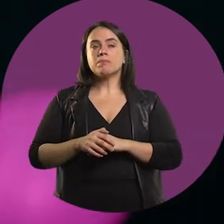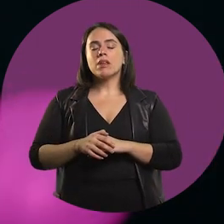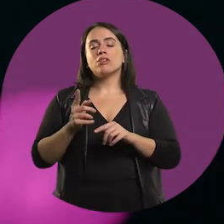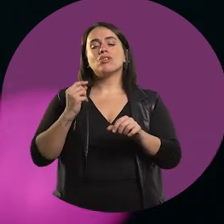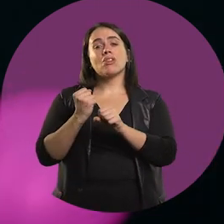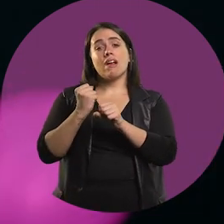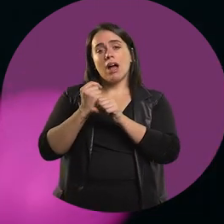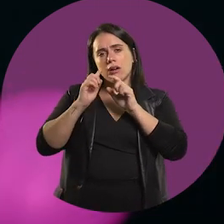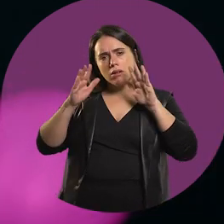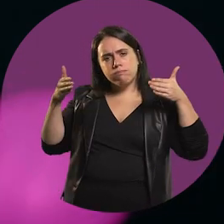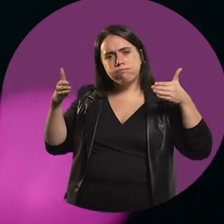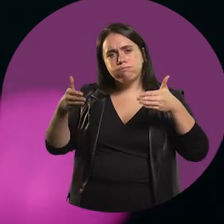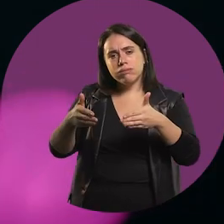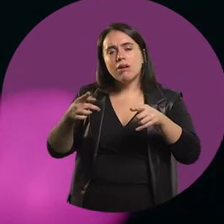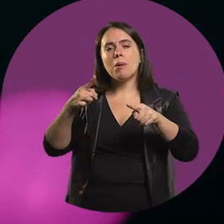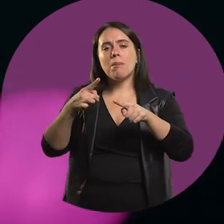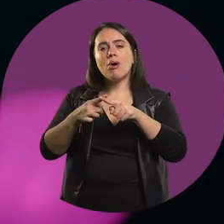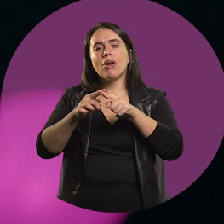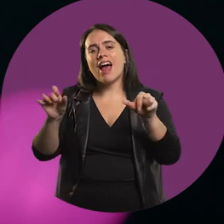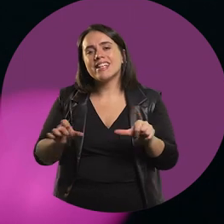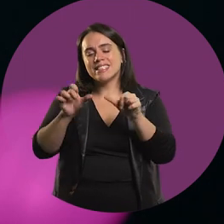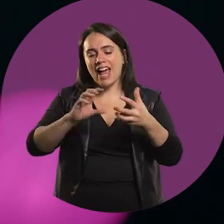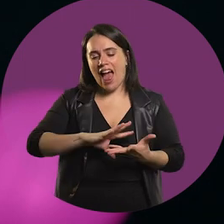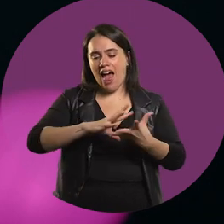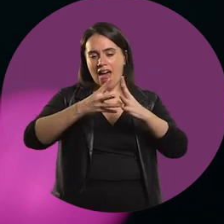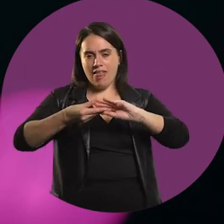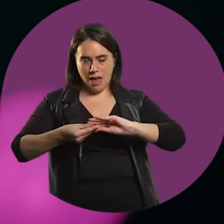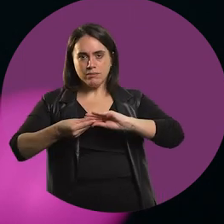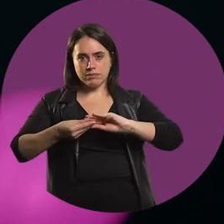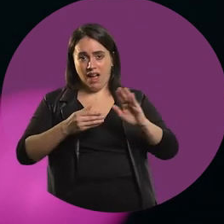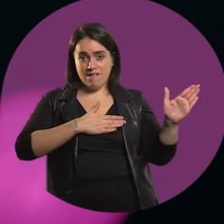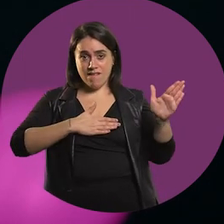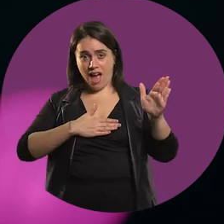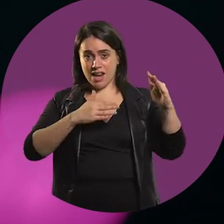específicamente en lo que a las audiodescripciones de los ballets se refiere.